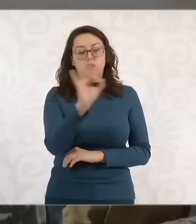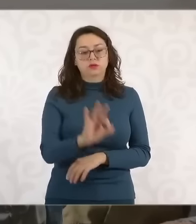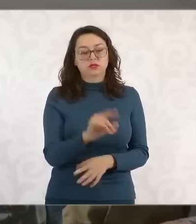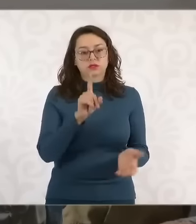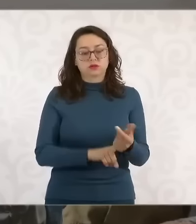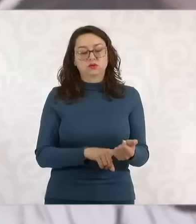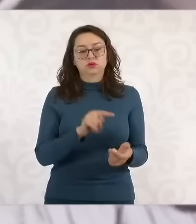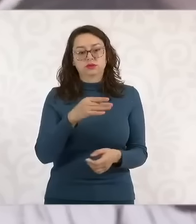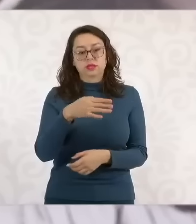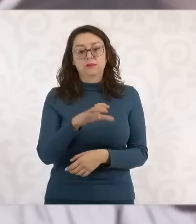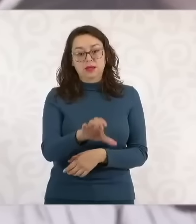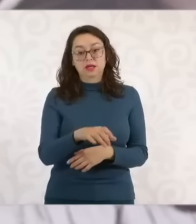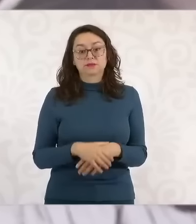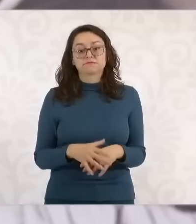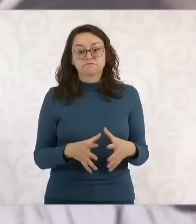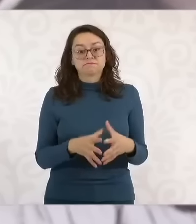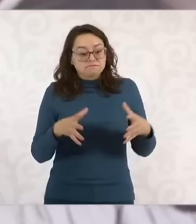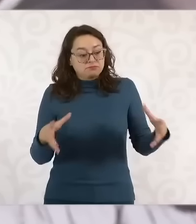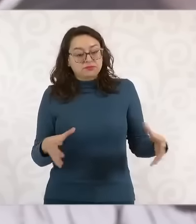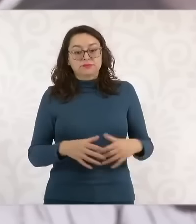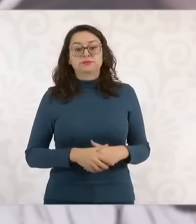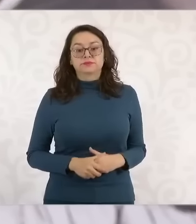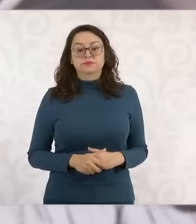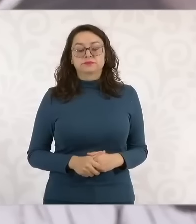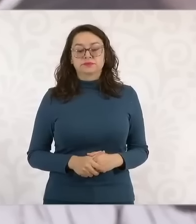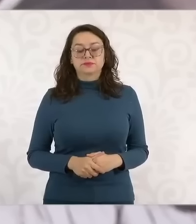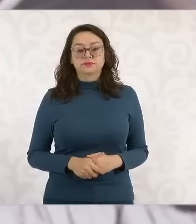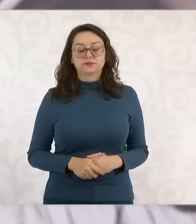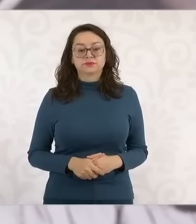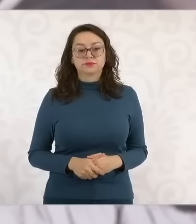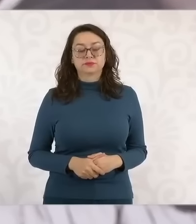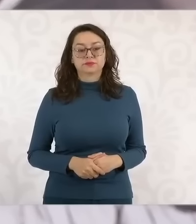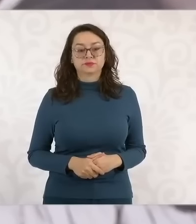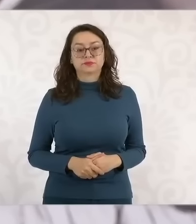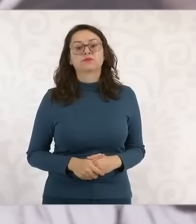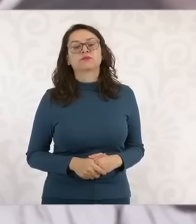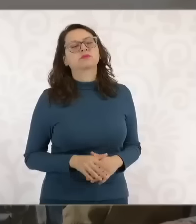libre comercio. Creció el número de empresas que están en ese tratado. Secretario, ¿y cuál es el